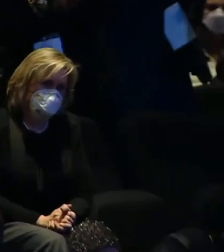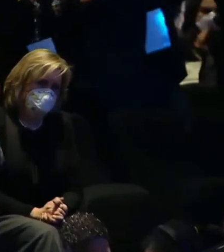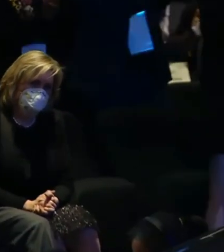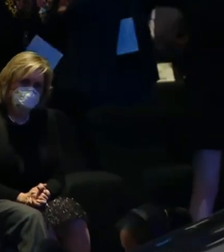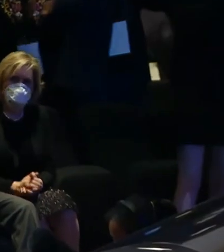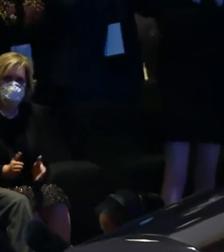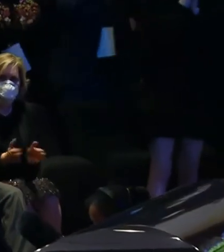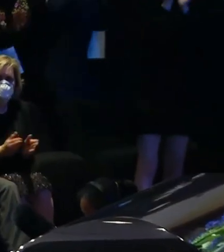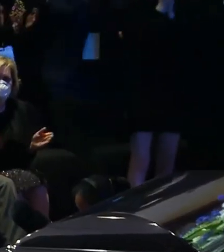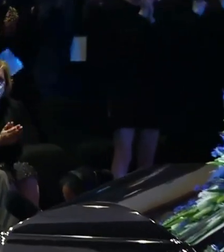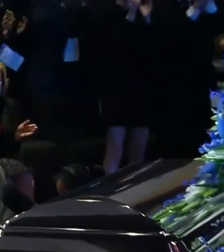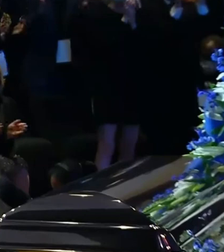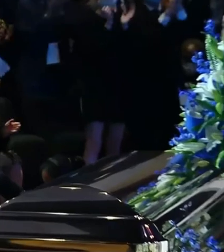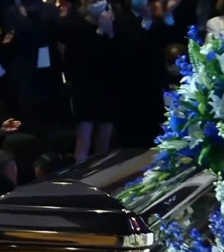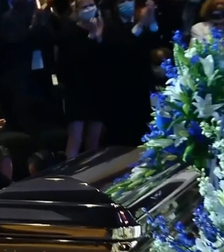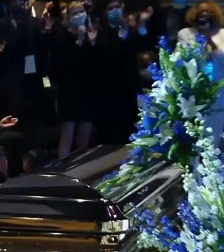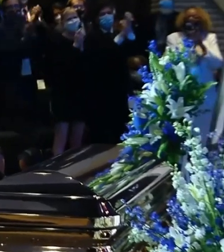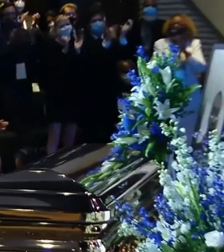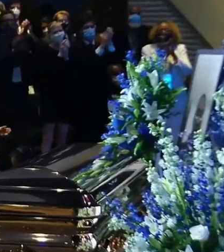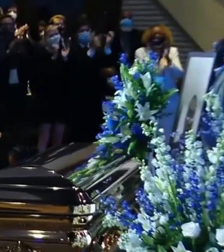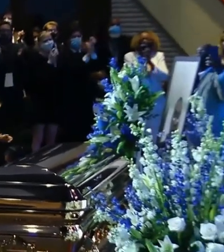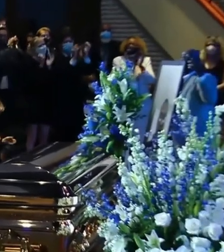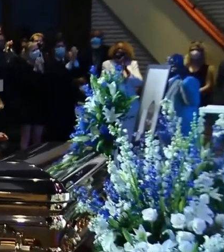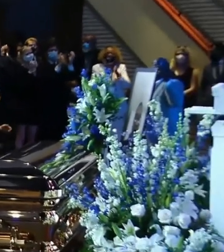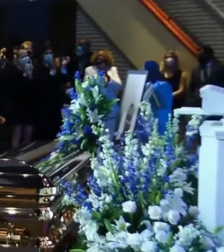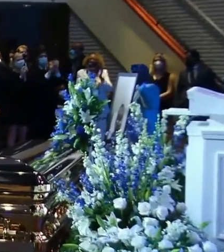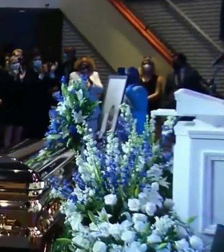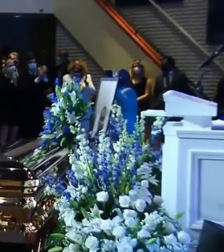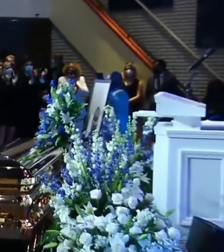det ni behöver göra